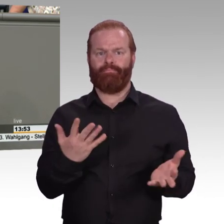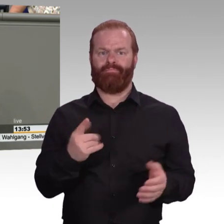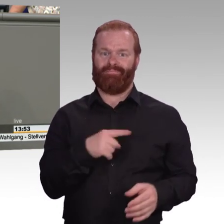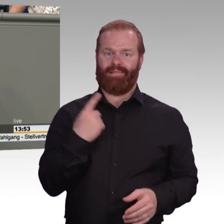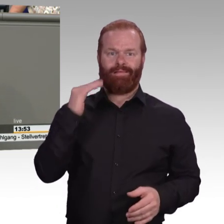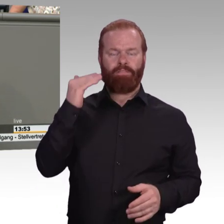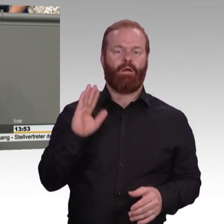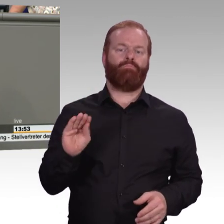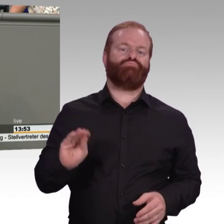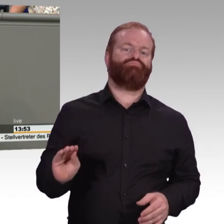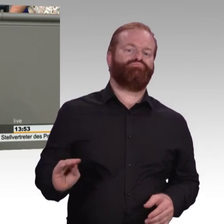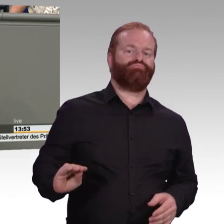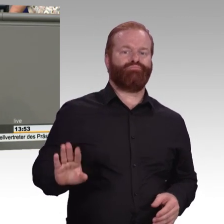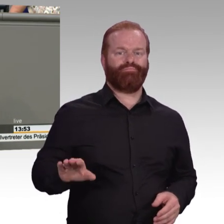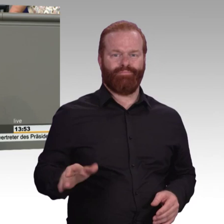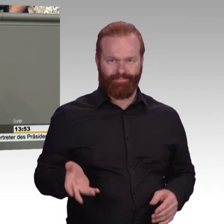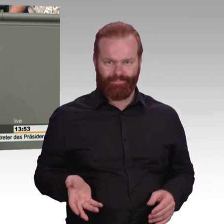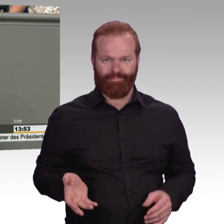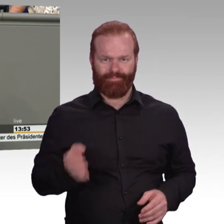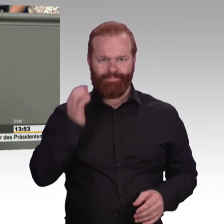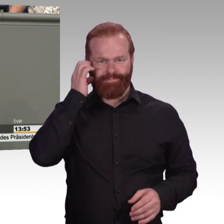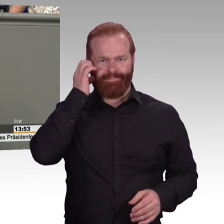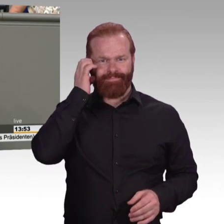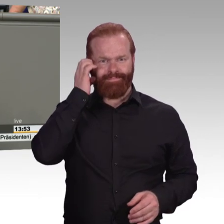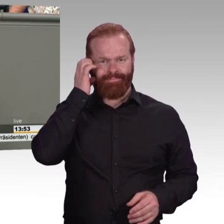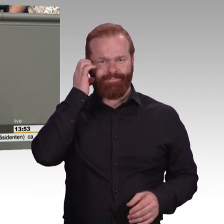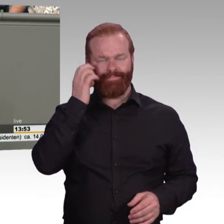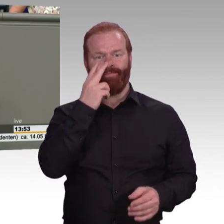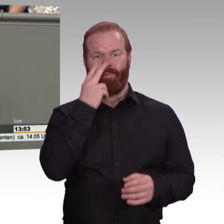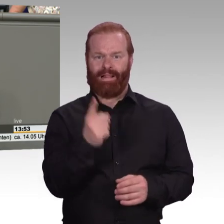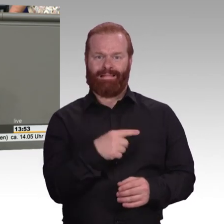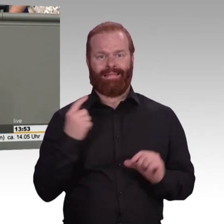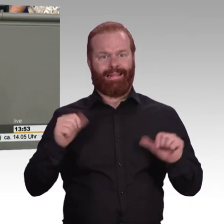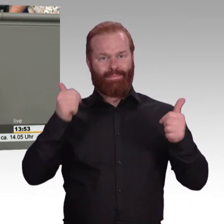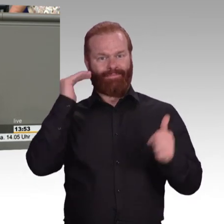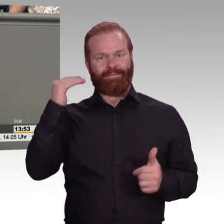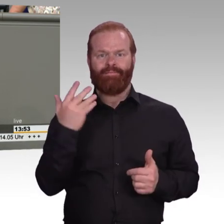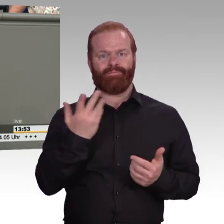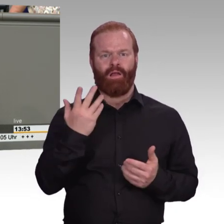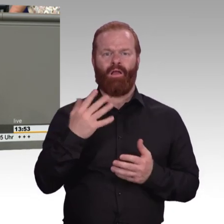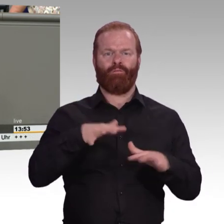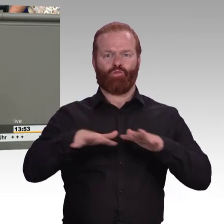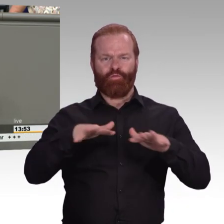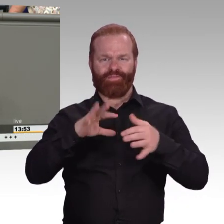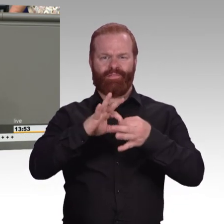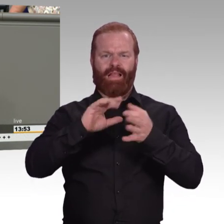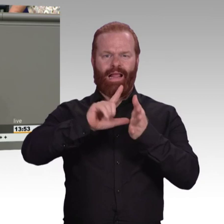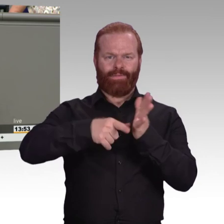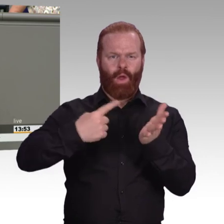von unseren Kindern und Jugendlichen? Als Mutter von drei kleinen Kindern und als jemand, jetzt hören Sie doch mal auf immer